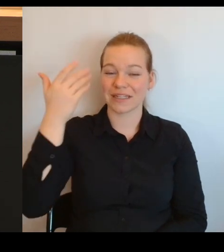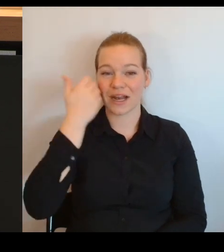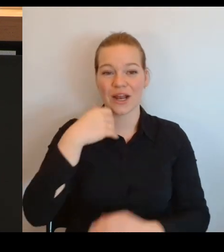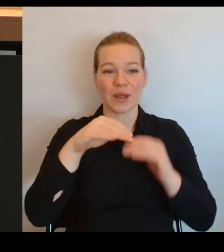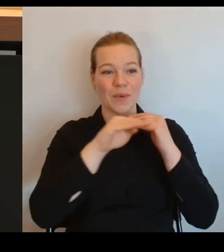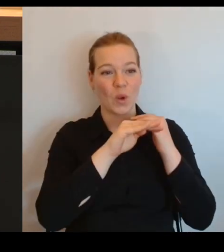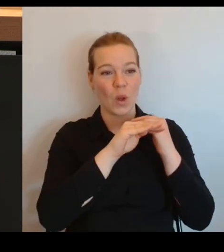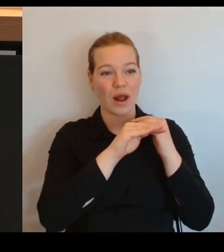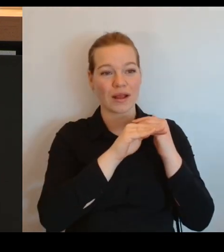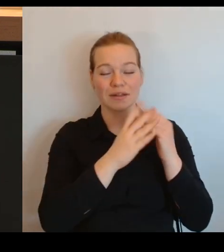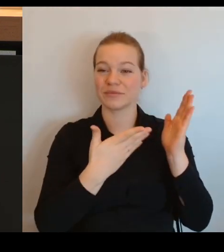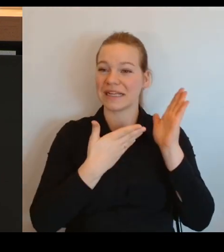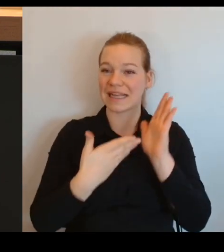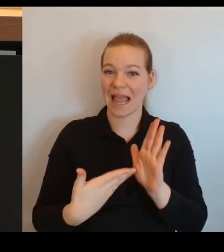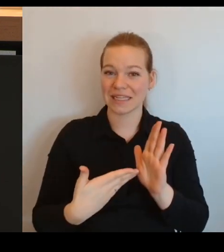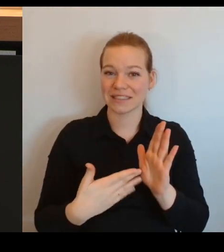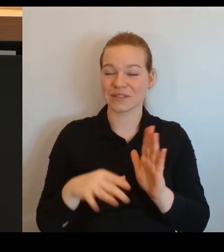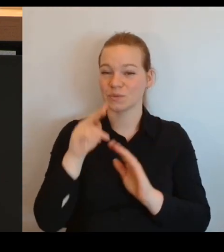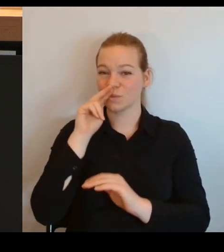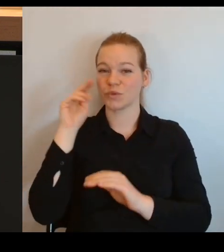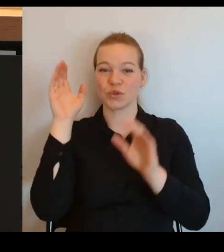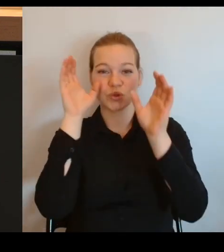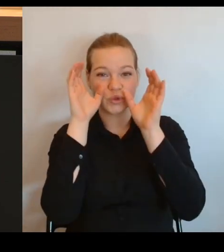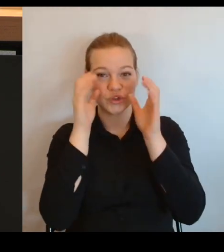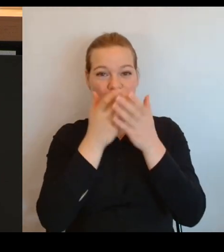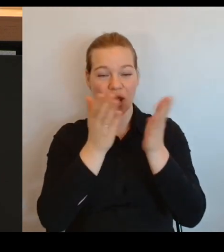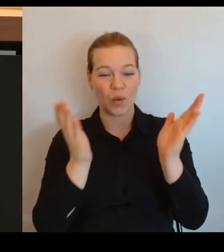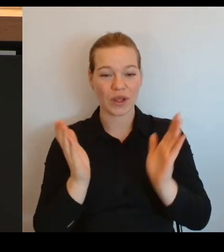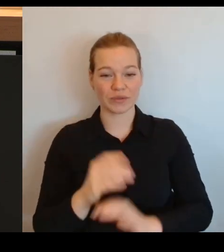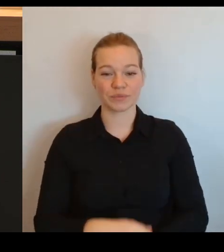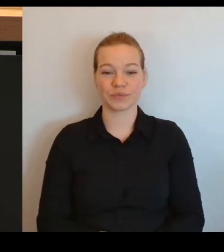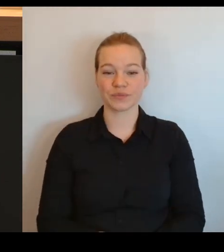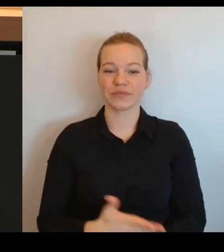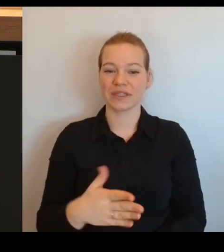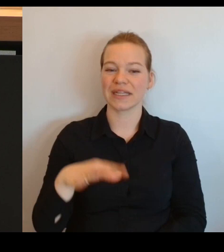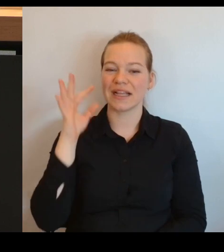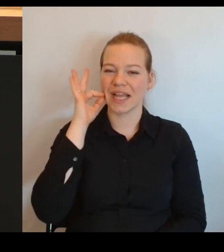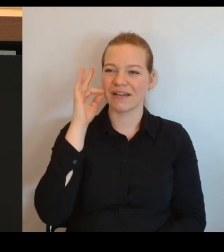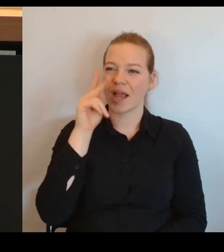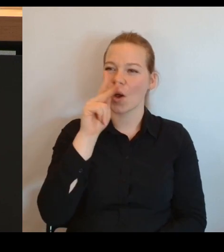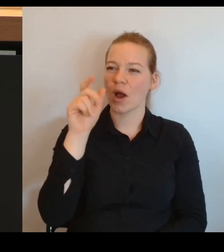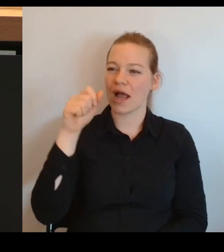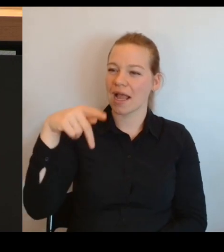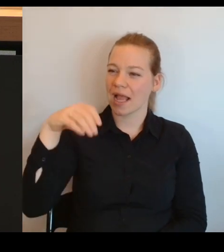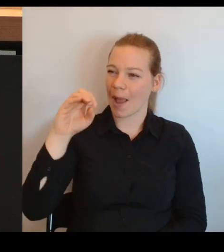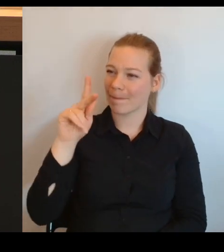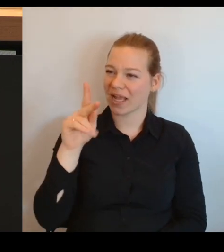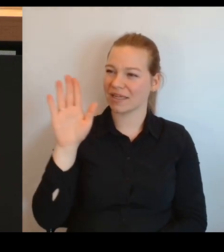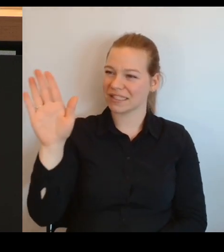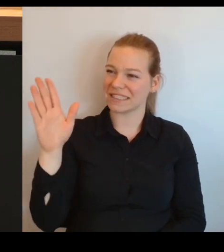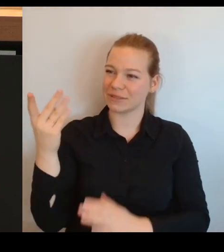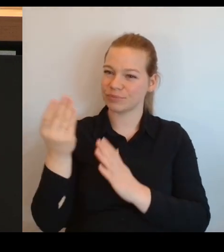Ich sehe schätze das, was Sie da beschrieben haben, mit dieser Verquickung zwischen ver.di und Fit for Future und der